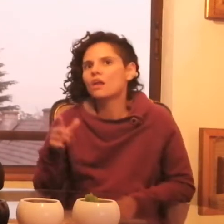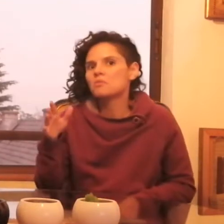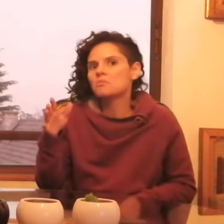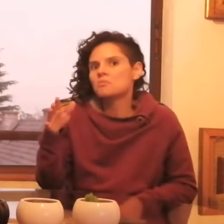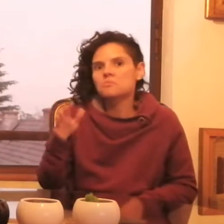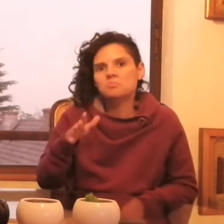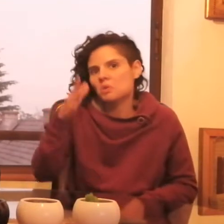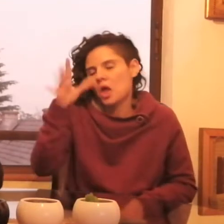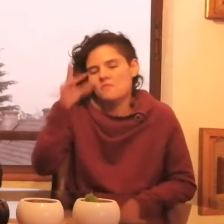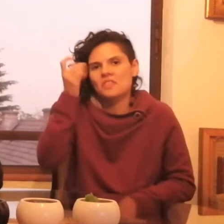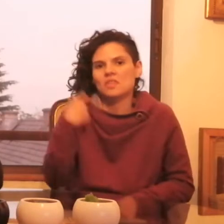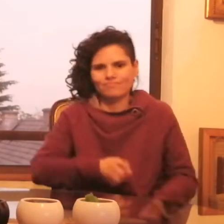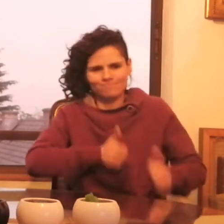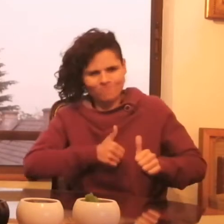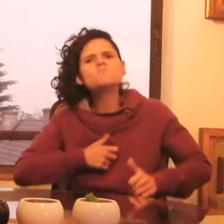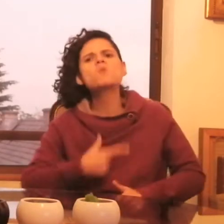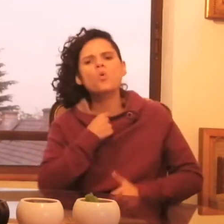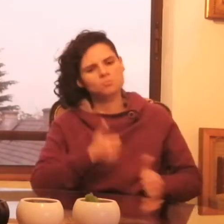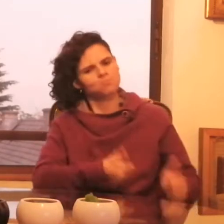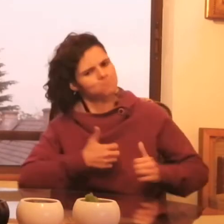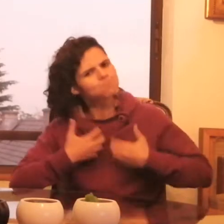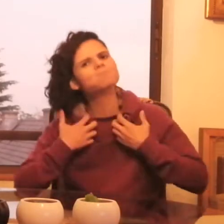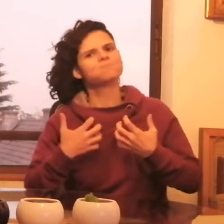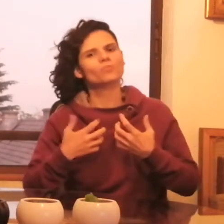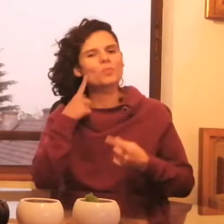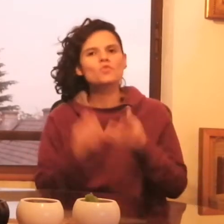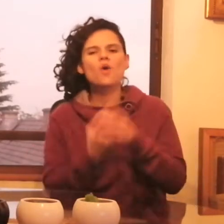como las cosas nuevas que se puede ir haciendo y